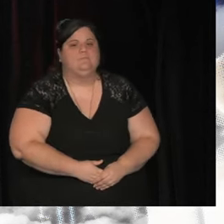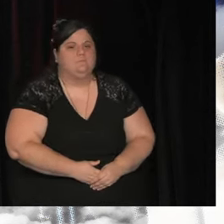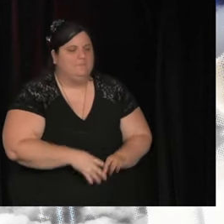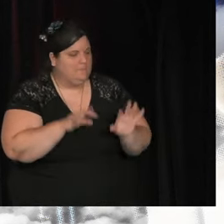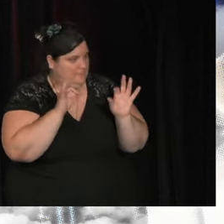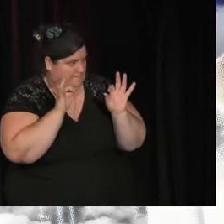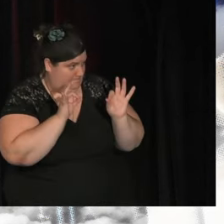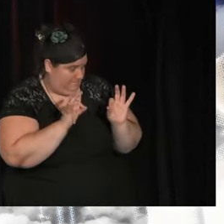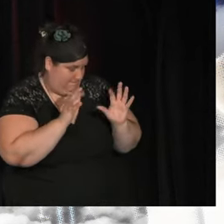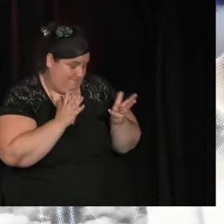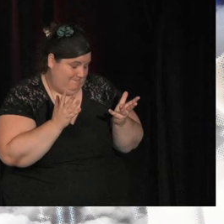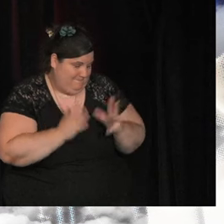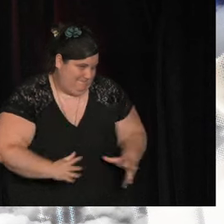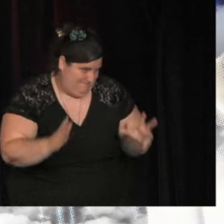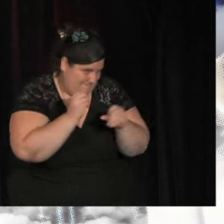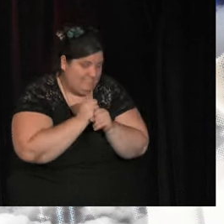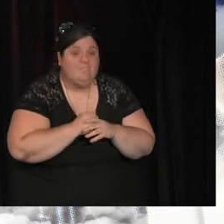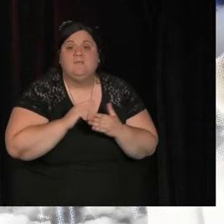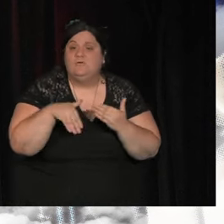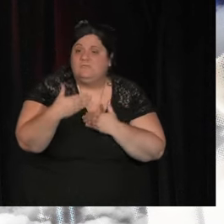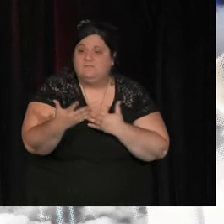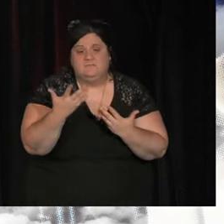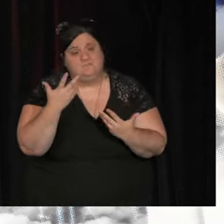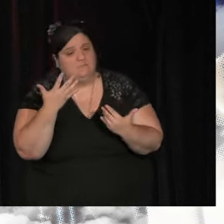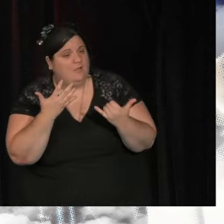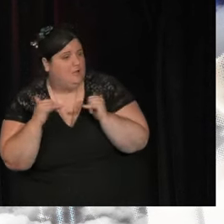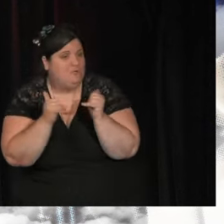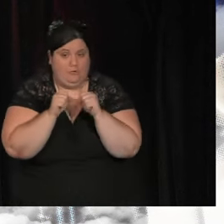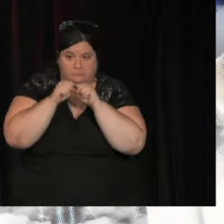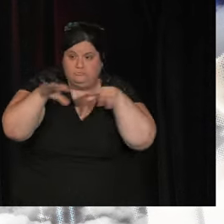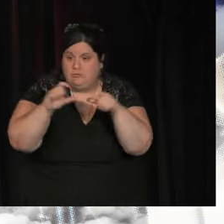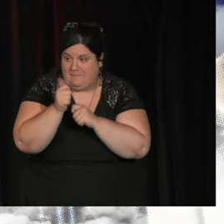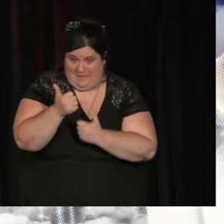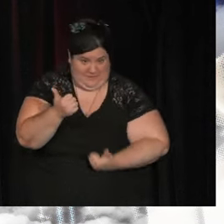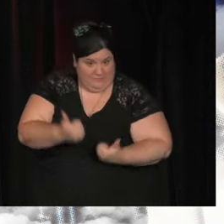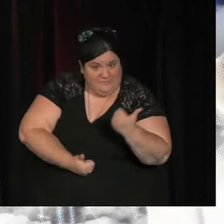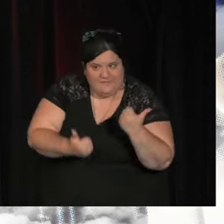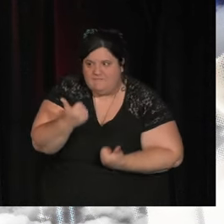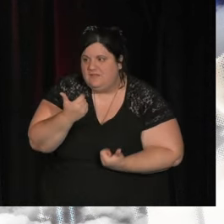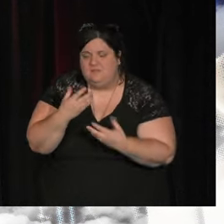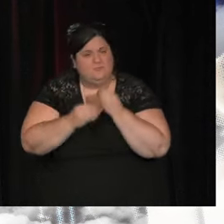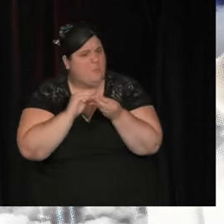le maintien des jeux services avec le temps et toute la monétisation, toutes les polémiques autour de la monétisation. Overwatch a été là-dessus.